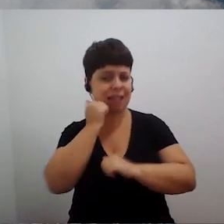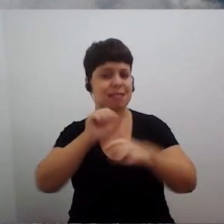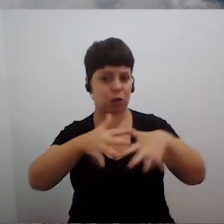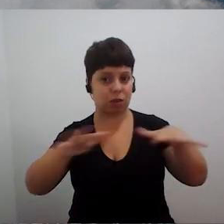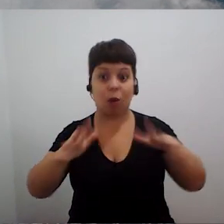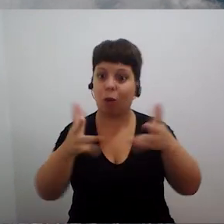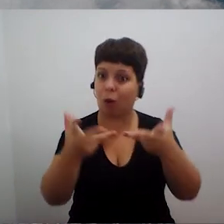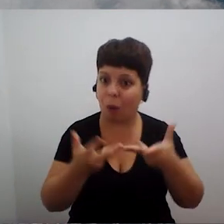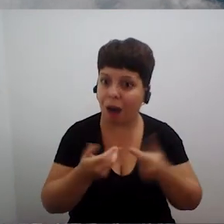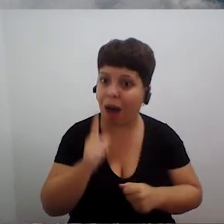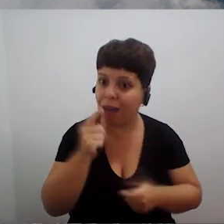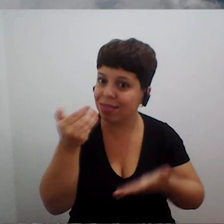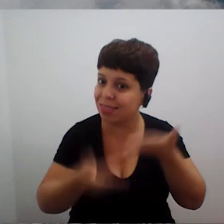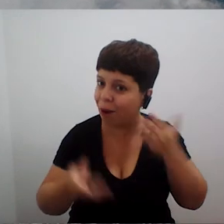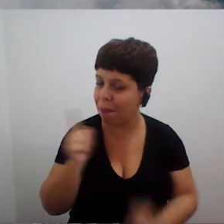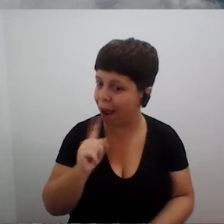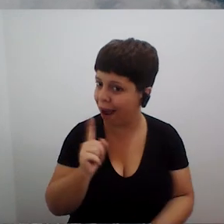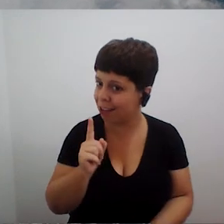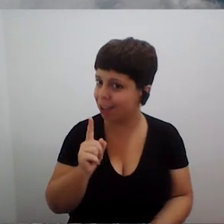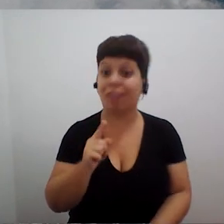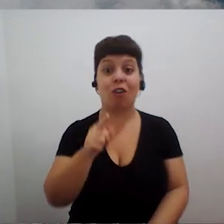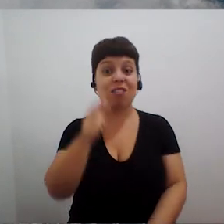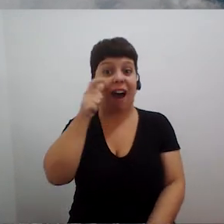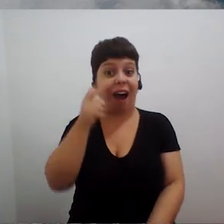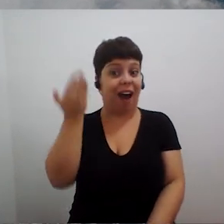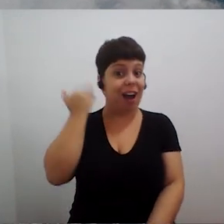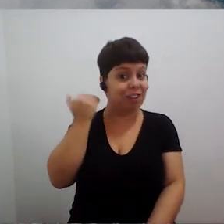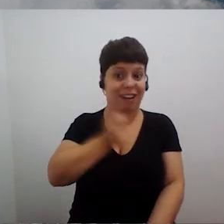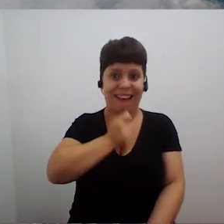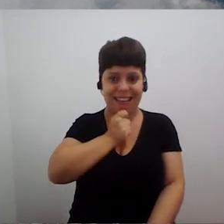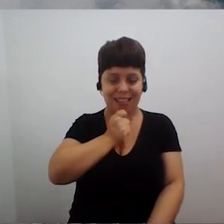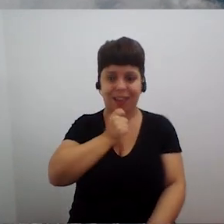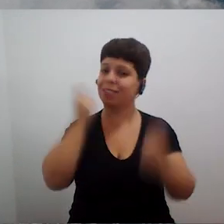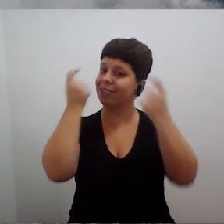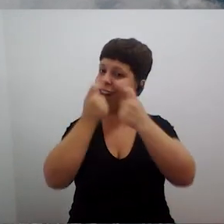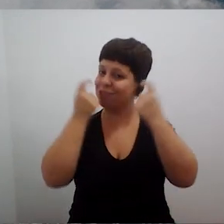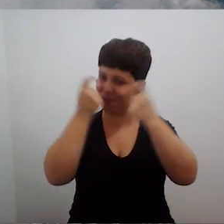Então eu queria convidar vocês para vocês não perderem e se você não assistiu os outros episódios